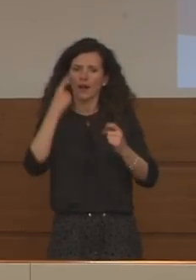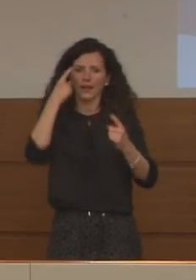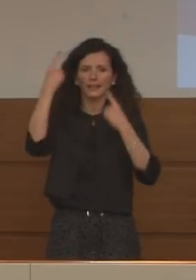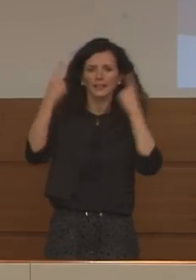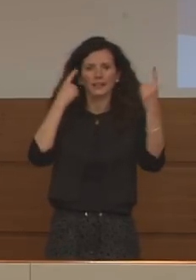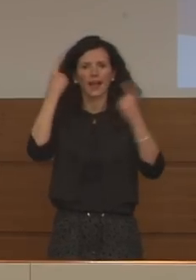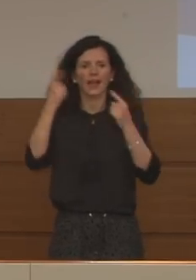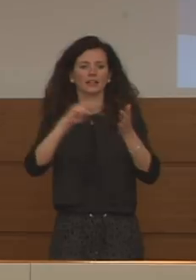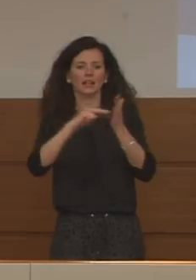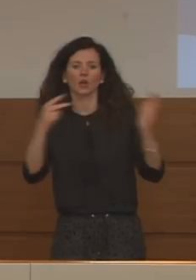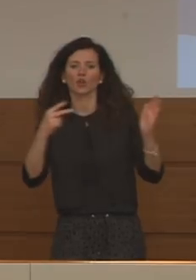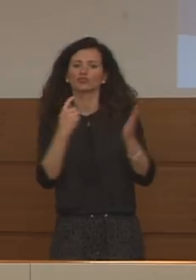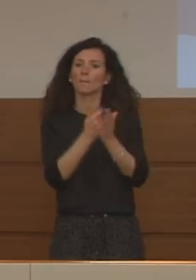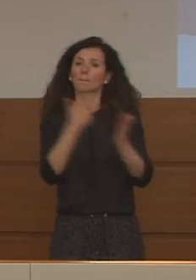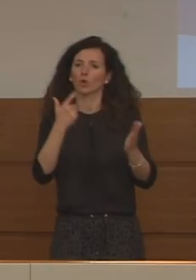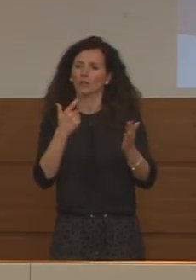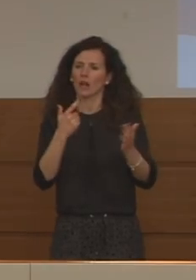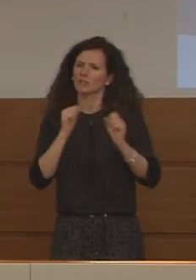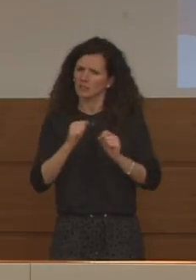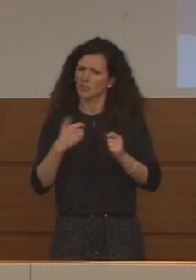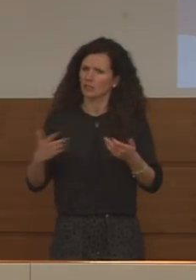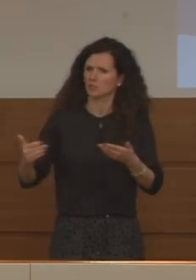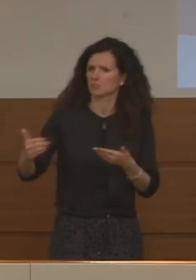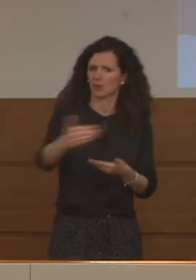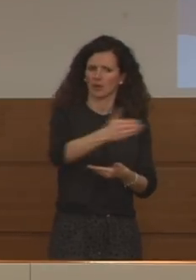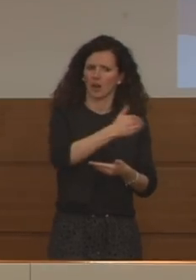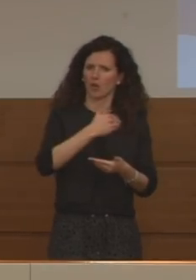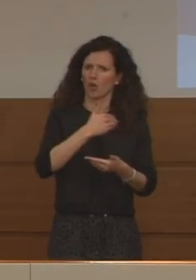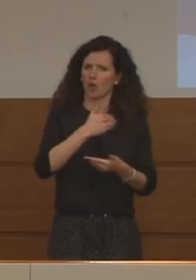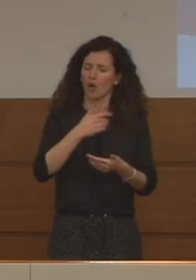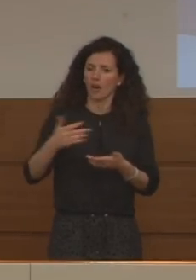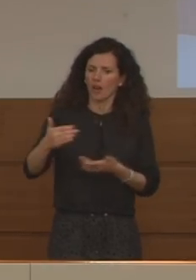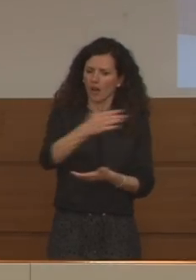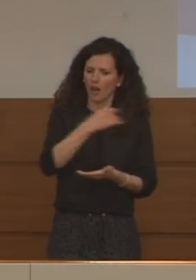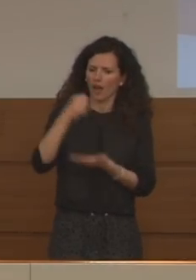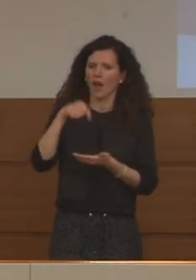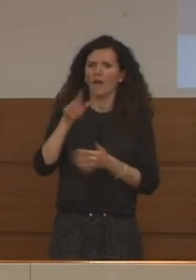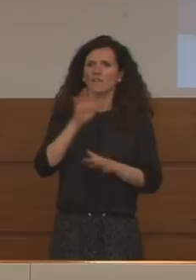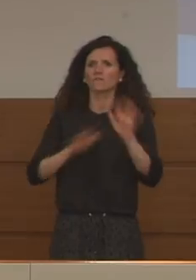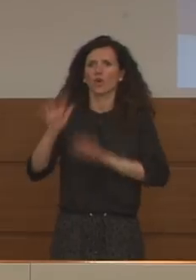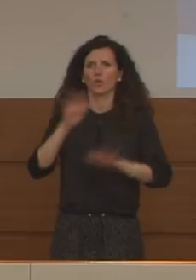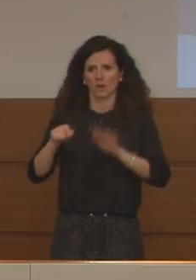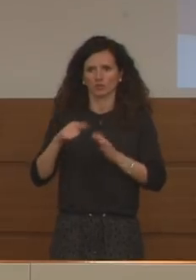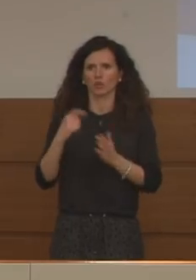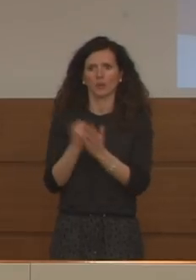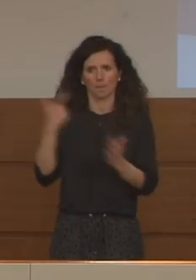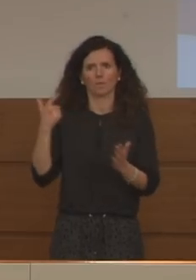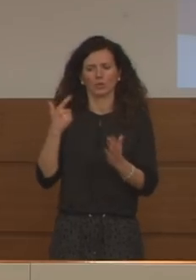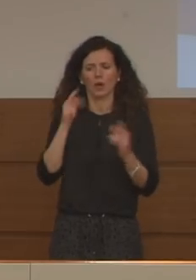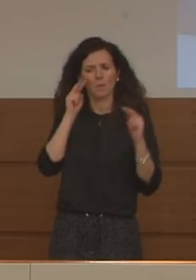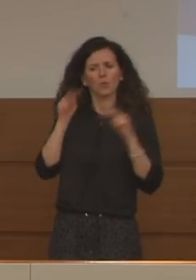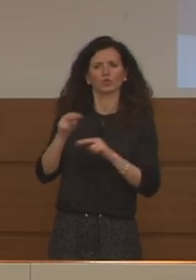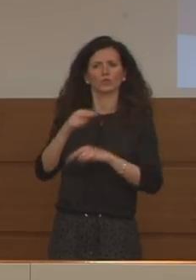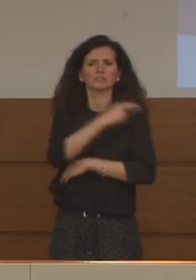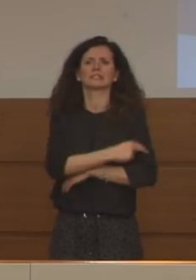importanti e certamente dal punto di vista sanitario questo è un aspetto importante, ma vi faccio notare è molto importante